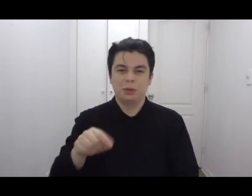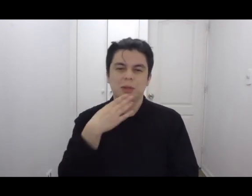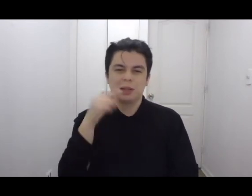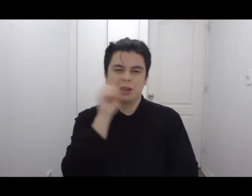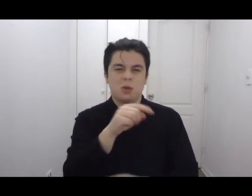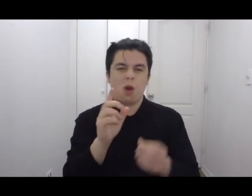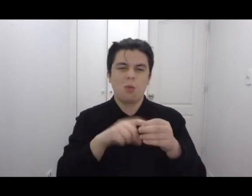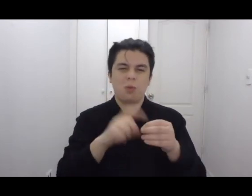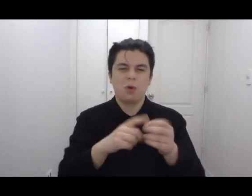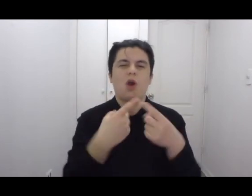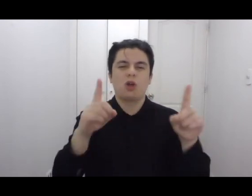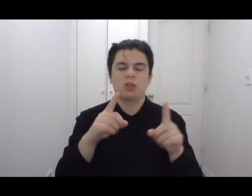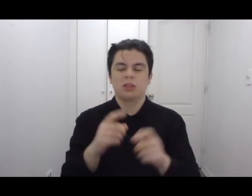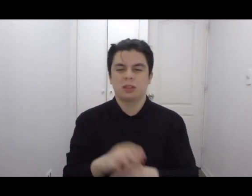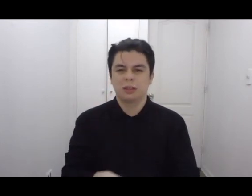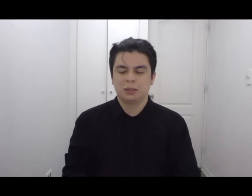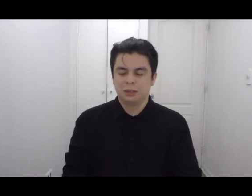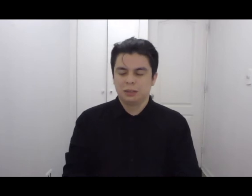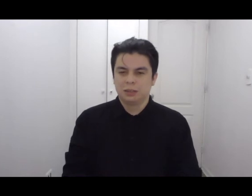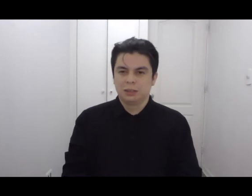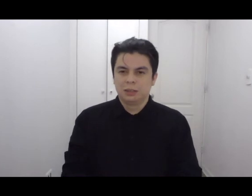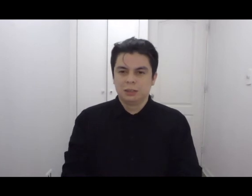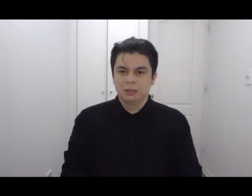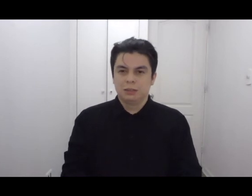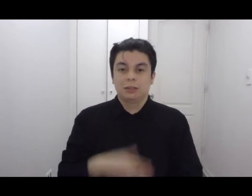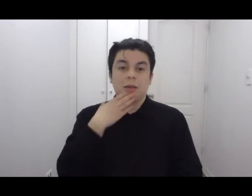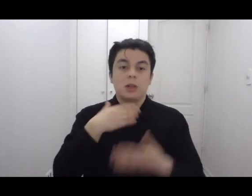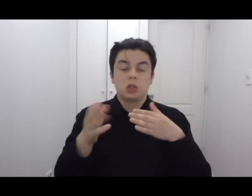y ahora tiene otra cuenta de instagram - uno que es tan famosa jajaja-